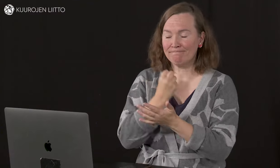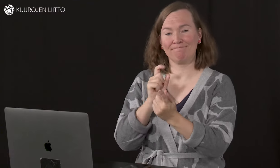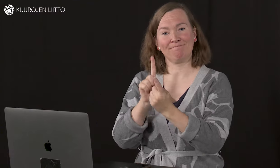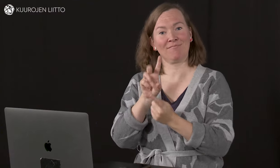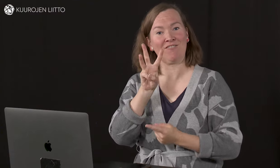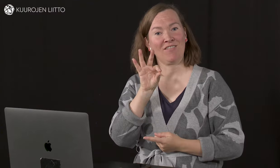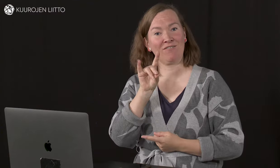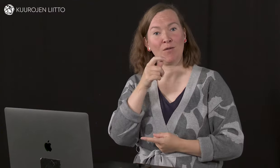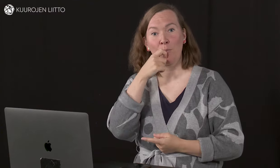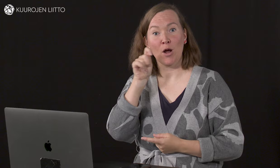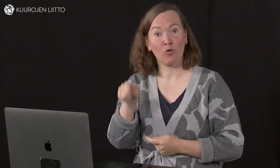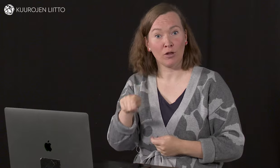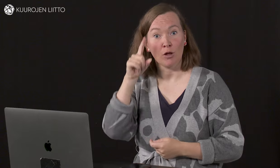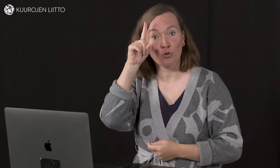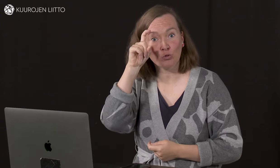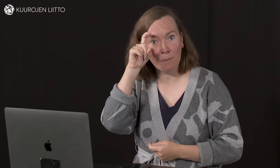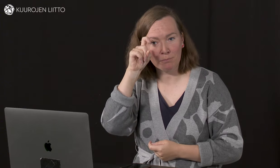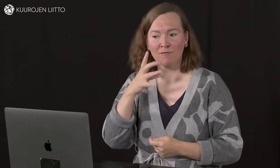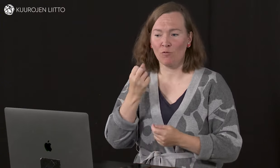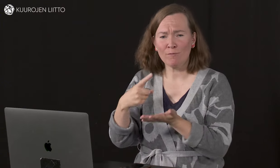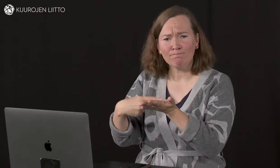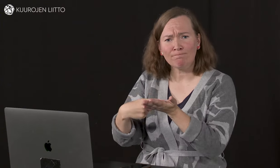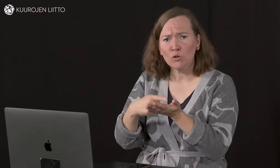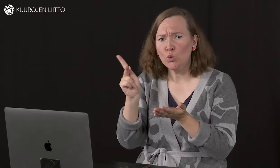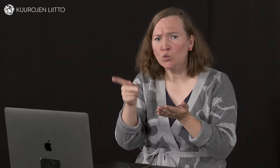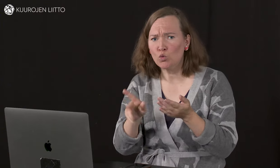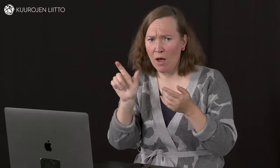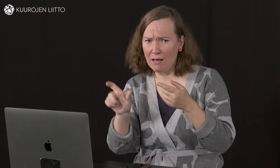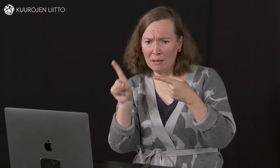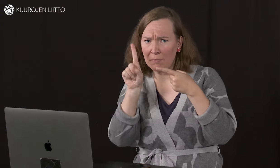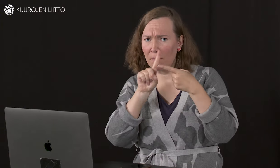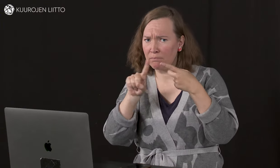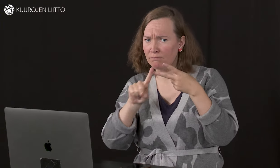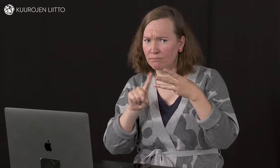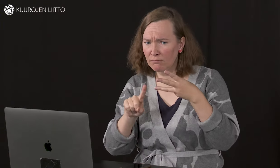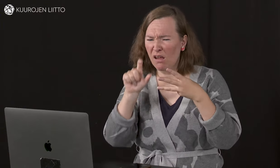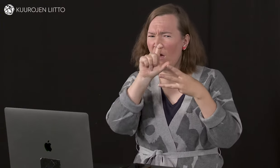Saimme haastateltavaksemme WFD:n puheenjohtajan Joseph Murrayn, jolta nyt kyselemme seuraavista aiheista: